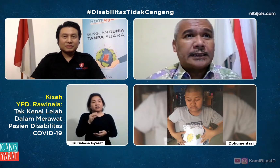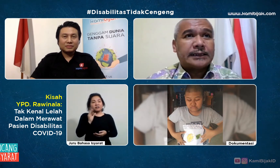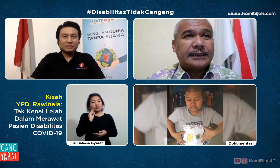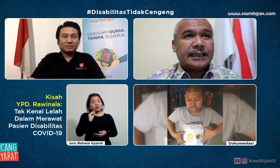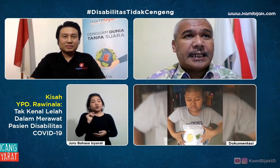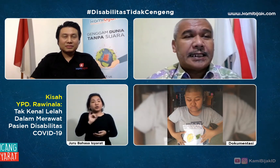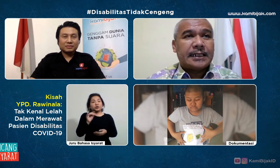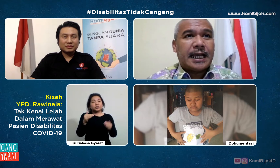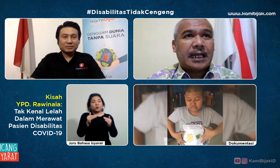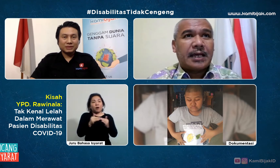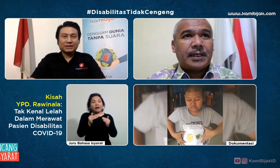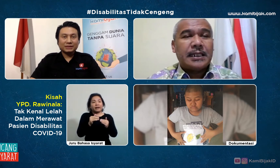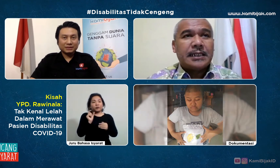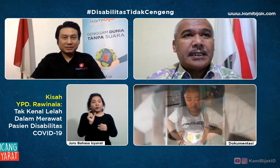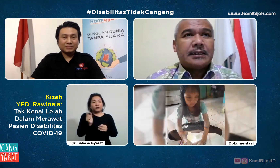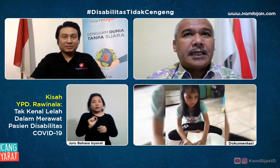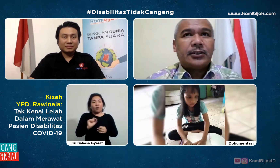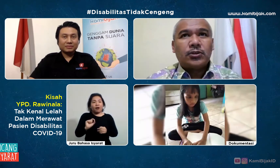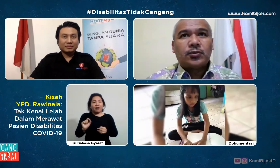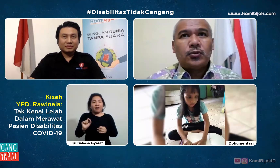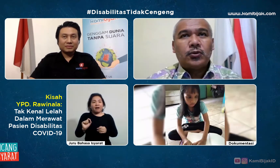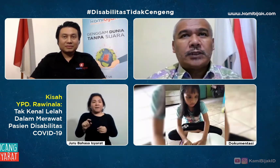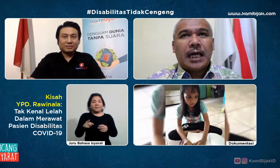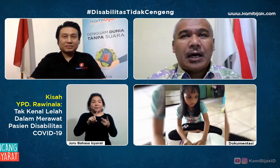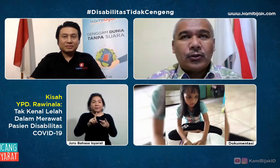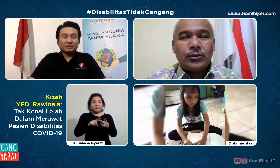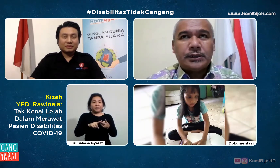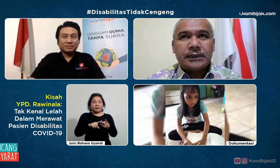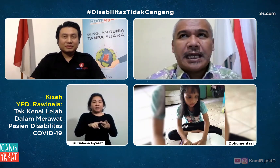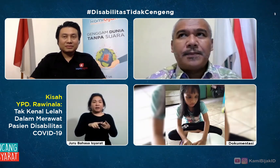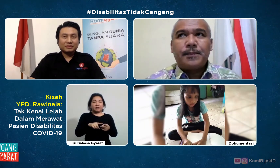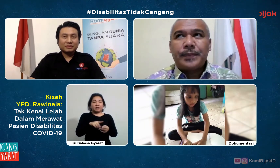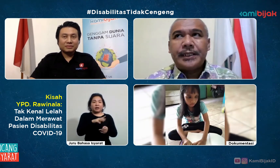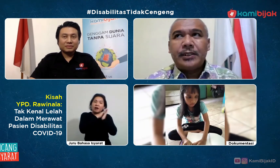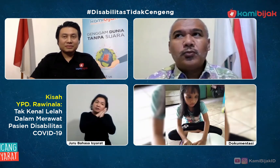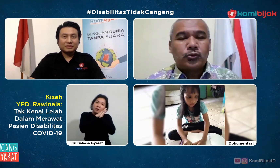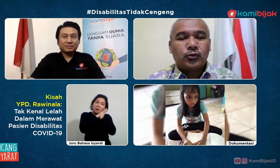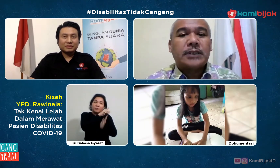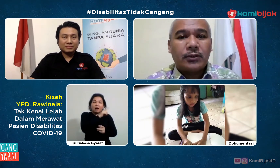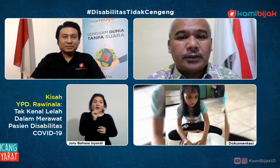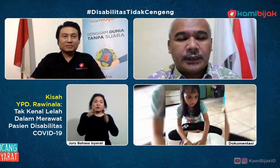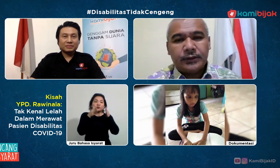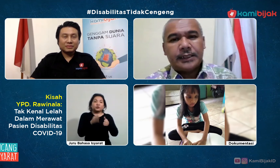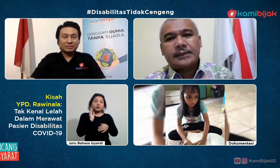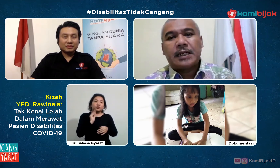yang saat ini ada di asrama dari umur 10 tahun sampai umur 20 tahun itu